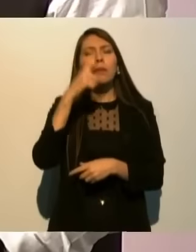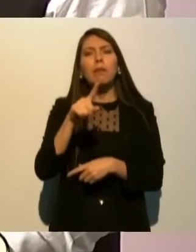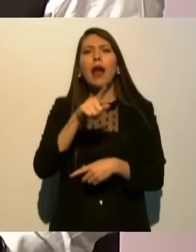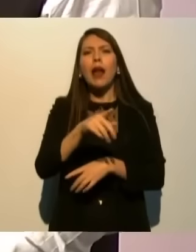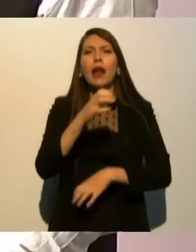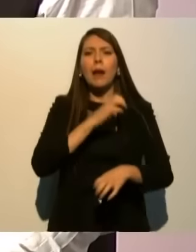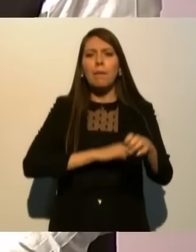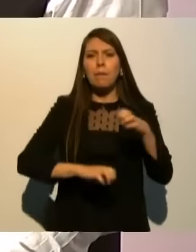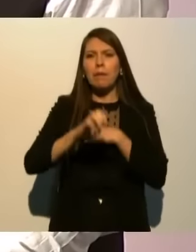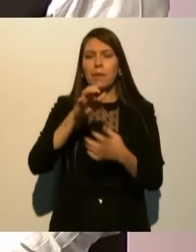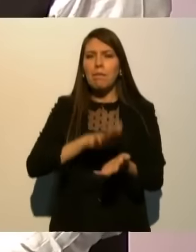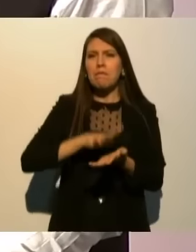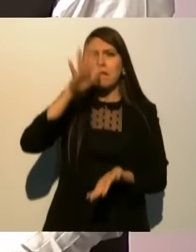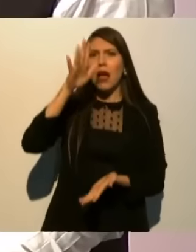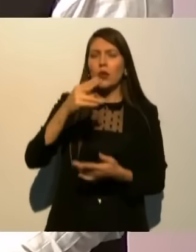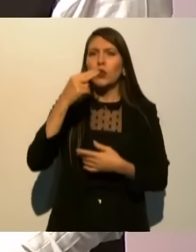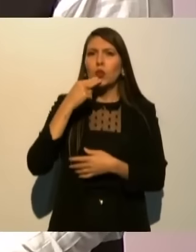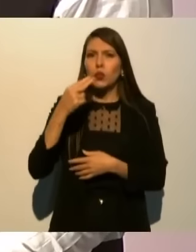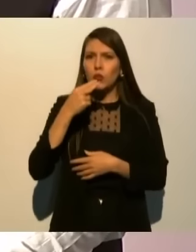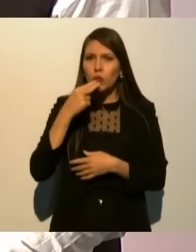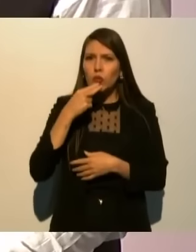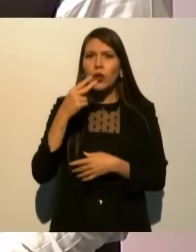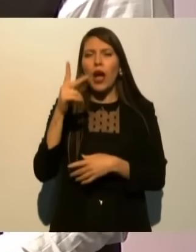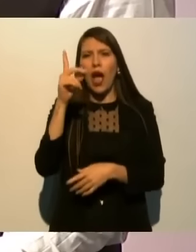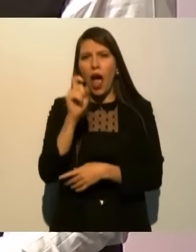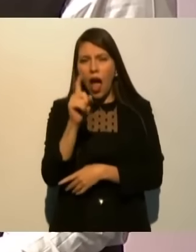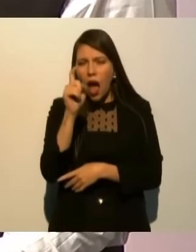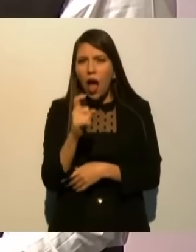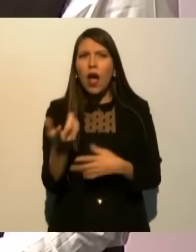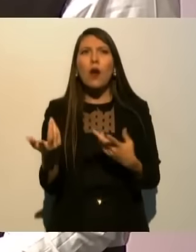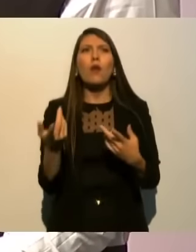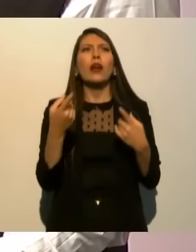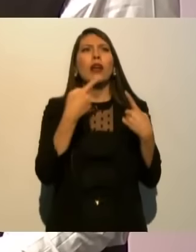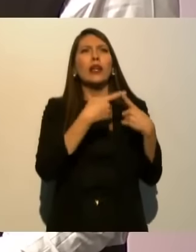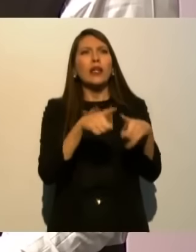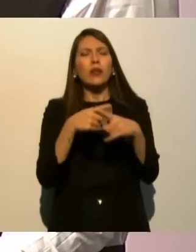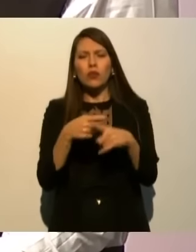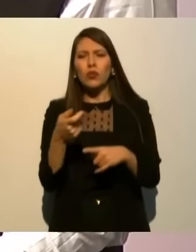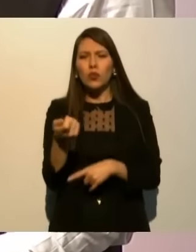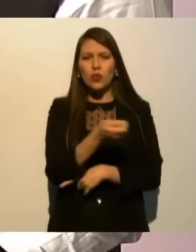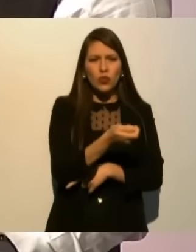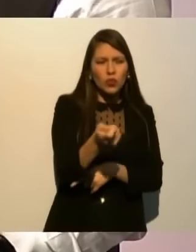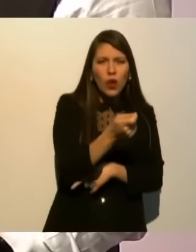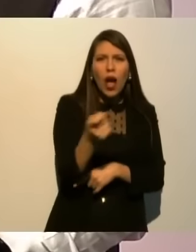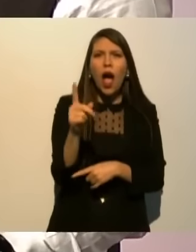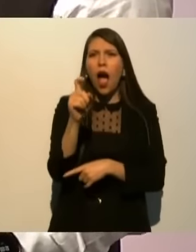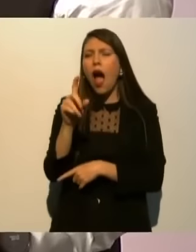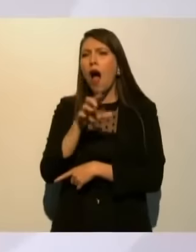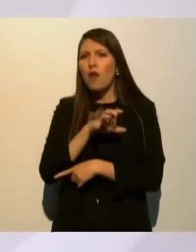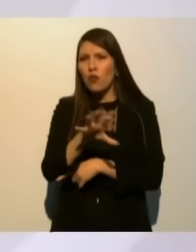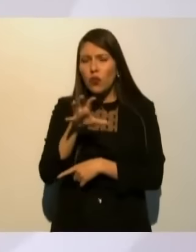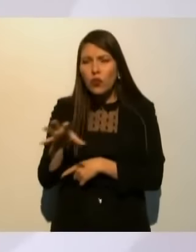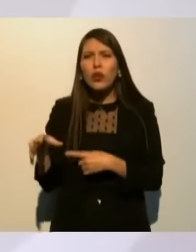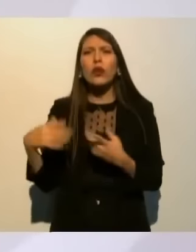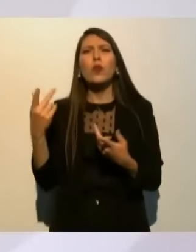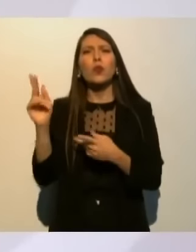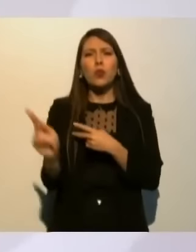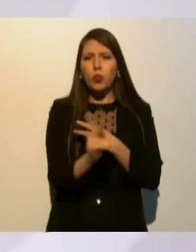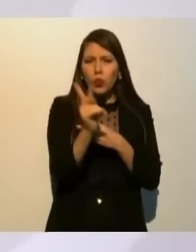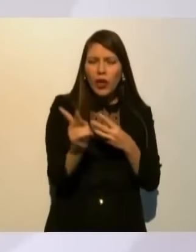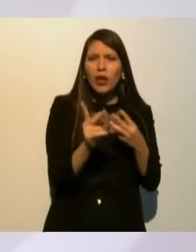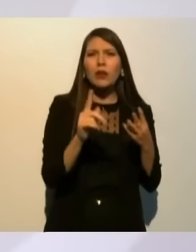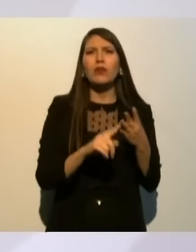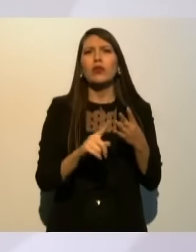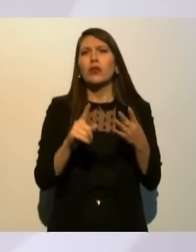el país distritos de riego universidades pueblos originarios y a los gobiernos de las 32 entidades